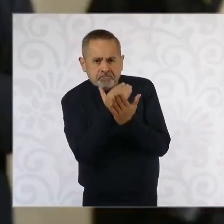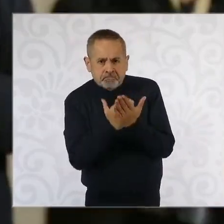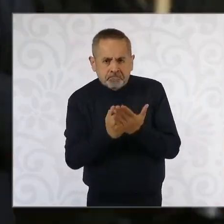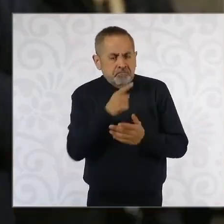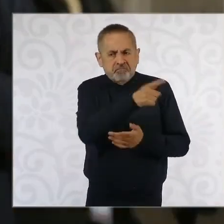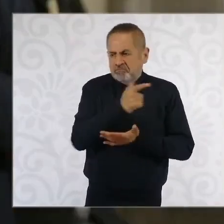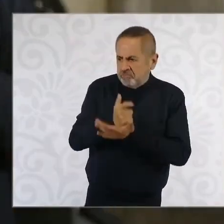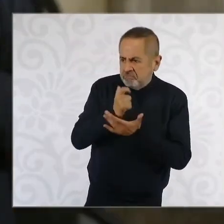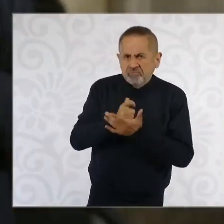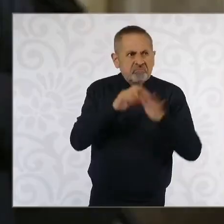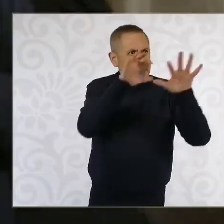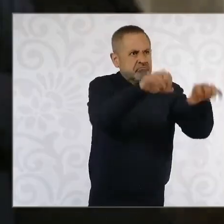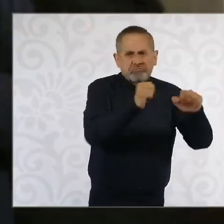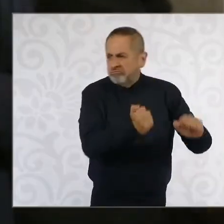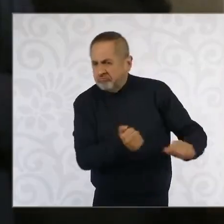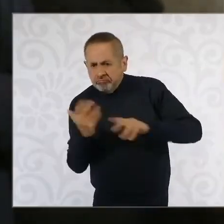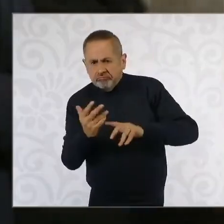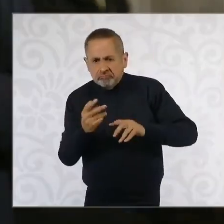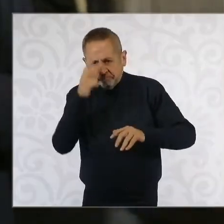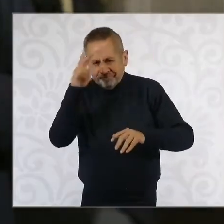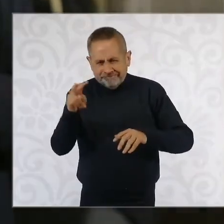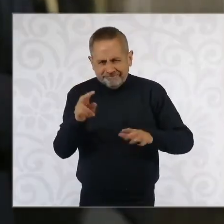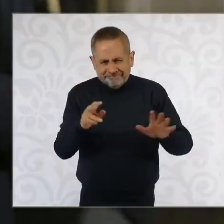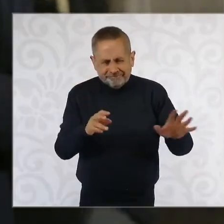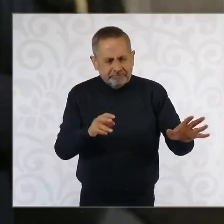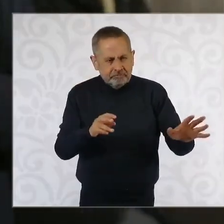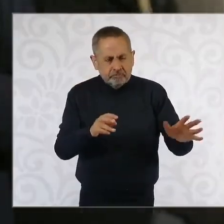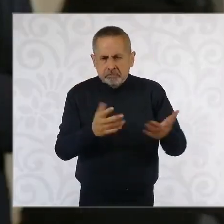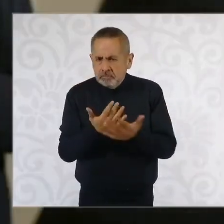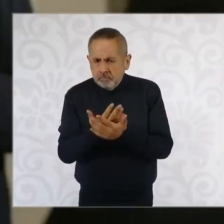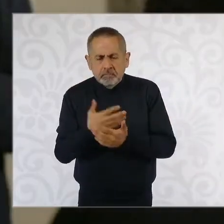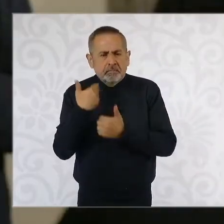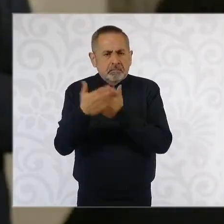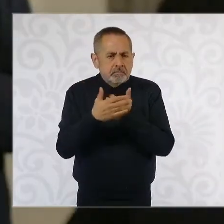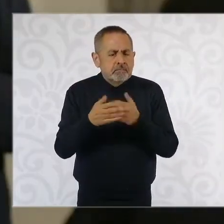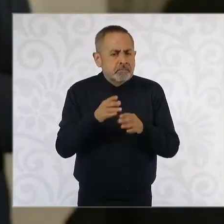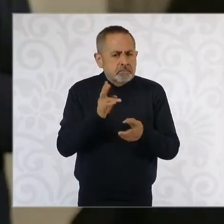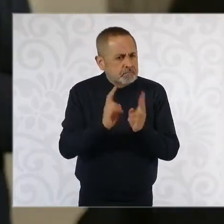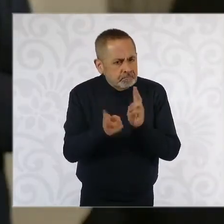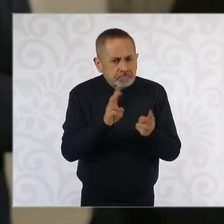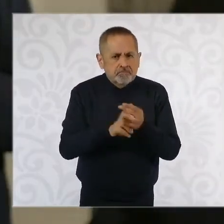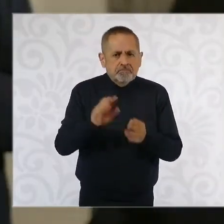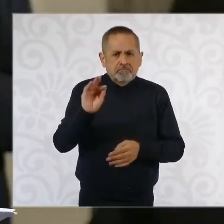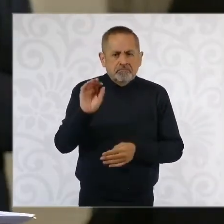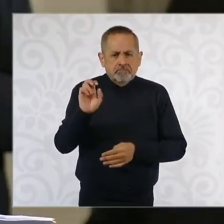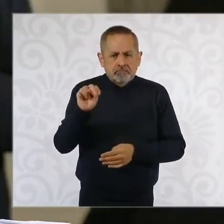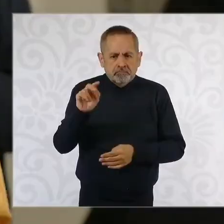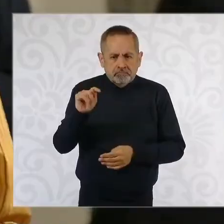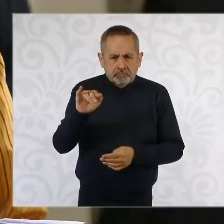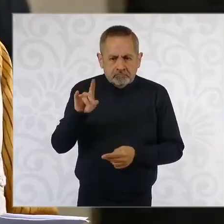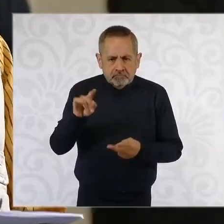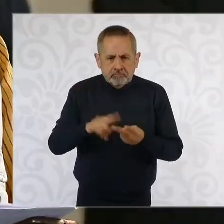lo del fentanilo y lo de las armas también que ha sido un coco para ambos países y que usted